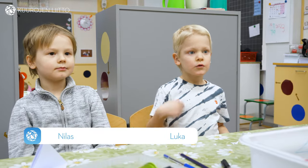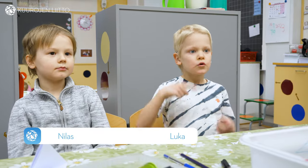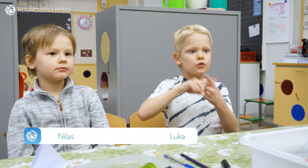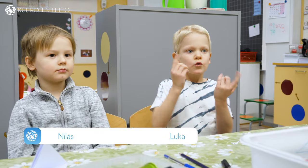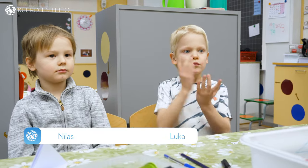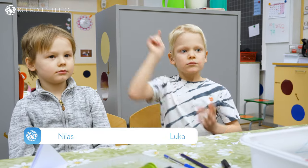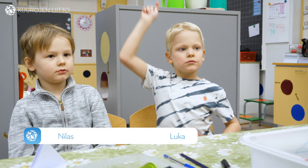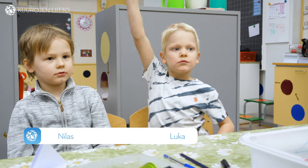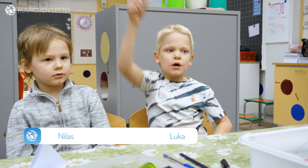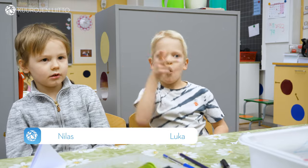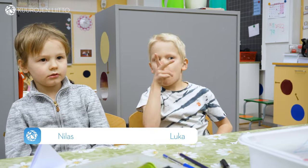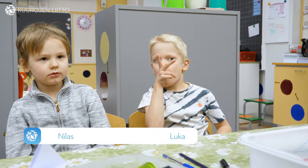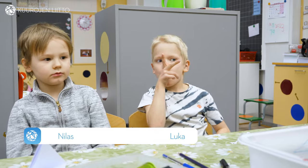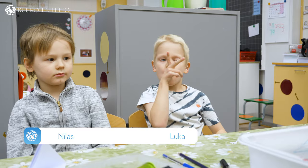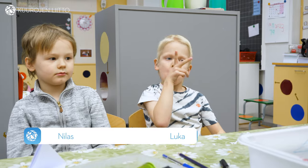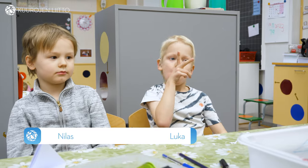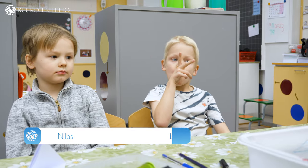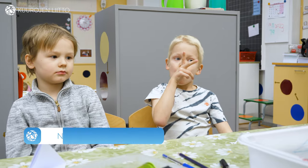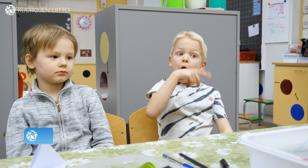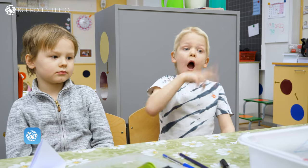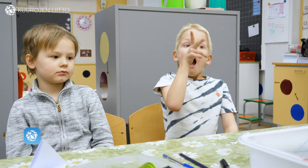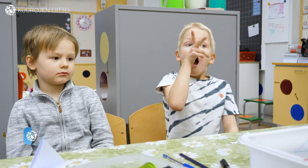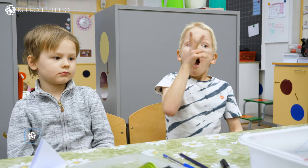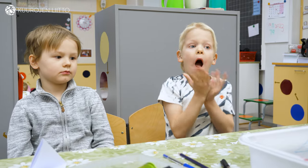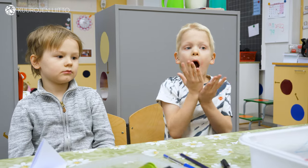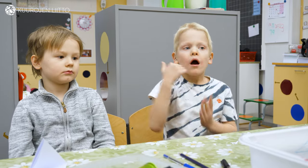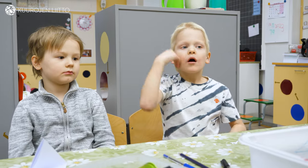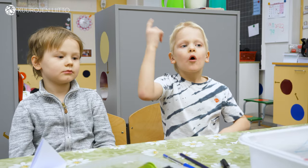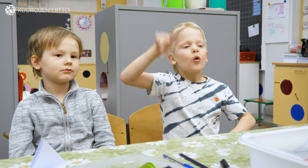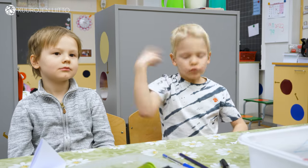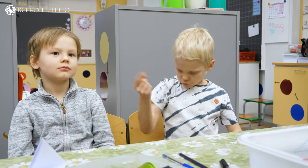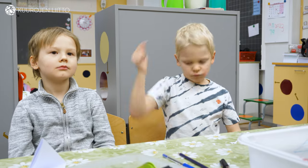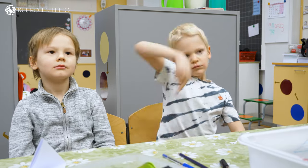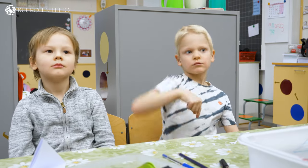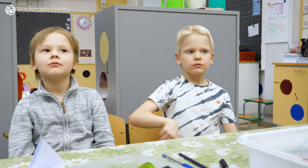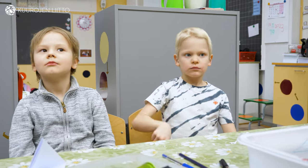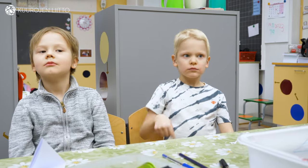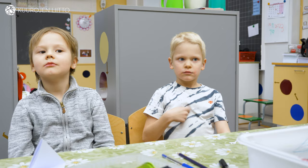Mä olen toisessa koulussa, Konalassa. Ensi vuonna tulen tänne.